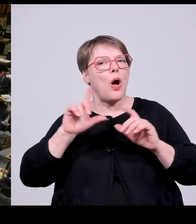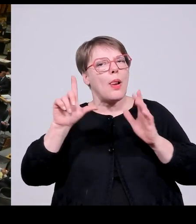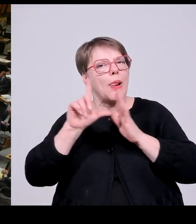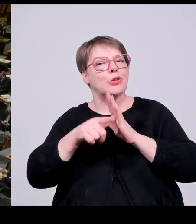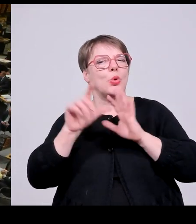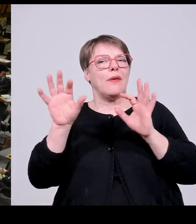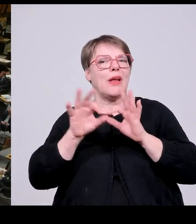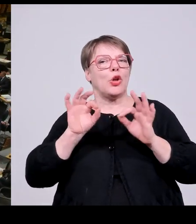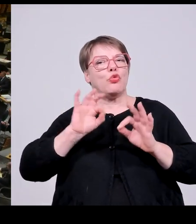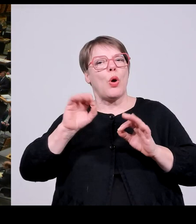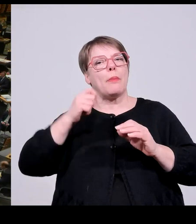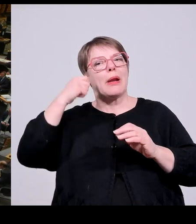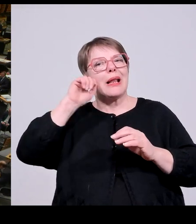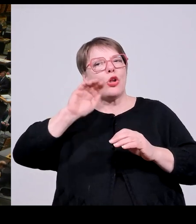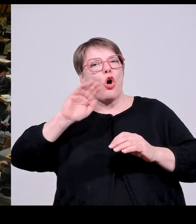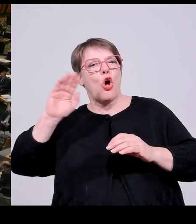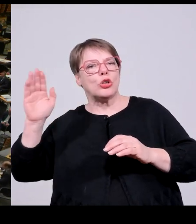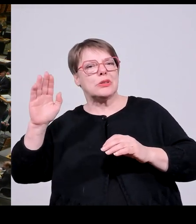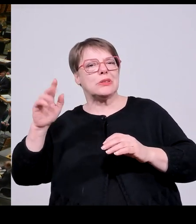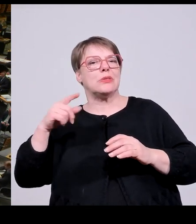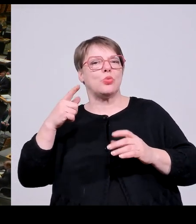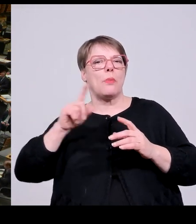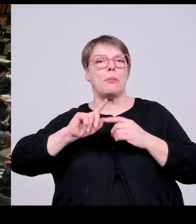Vielen Dank. Für die SPD Fraktion hat der Kollege Lehmann das Wort.(Redne)